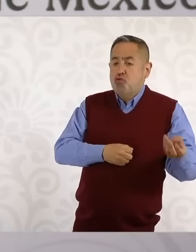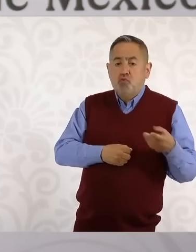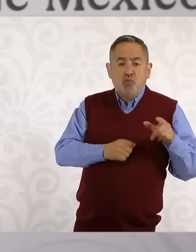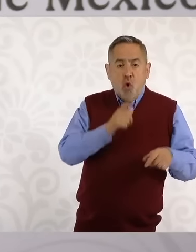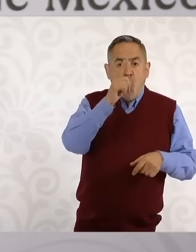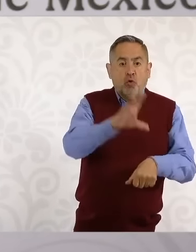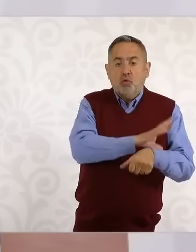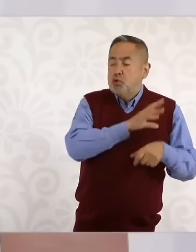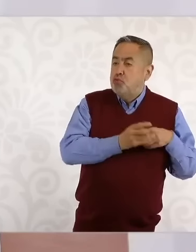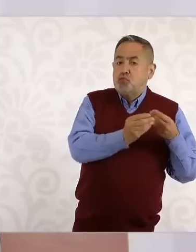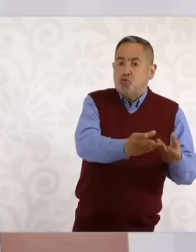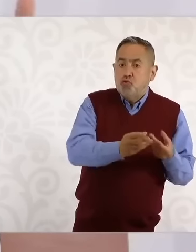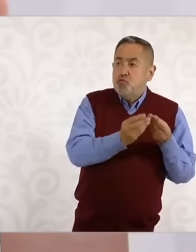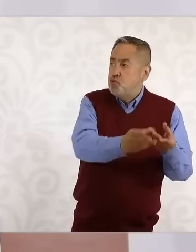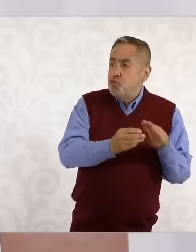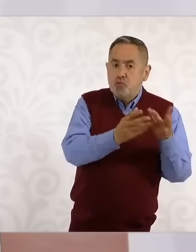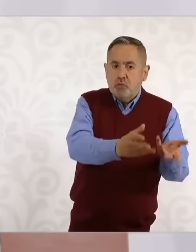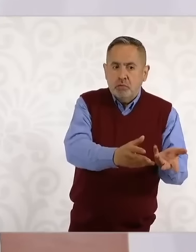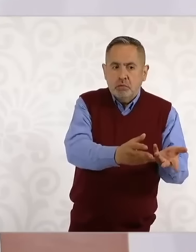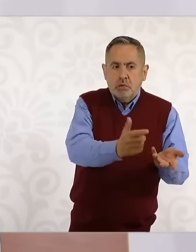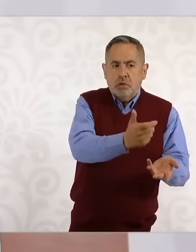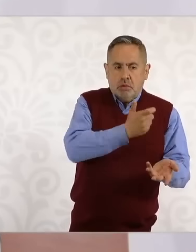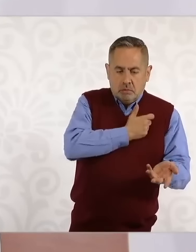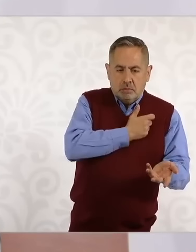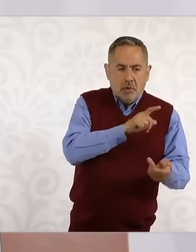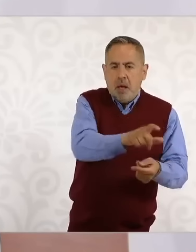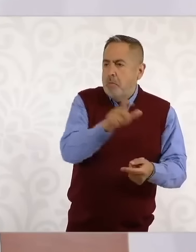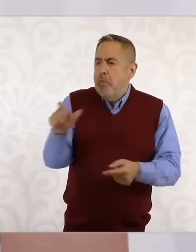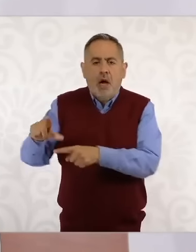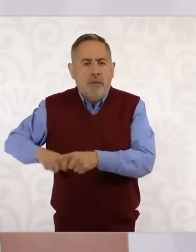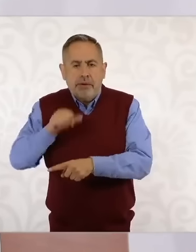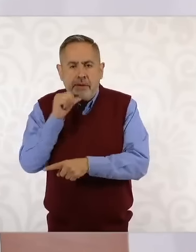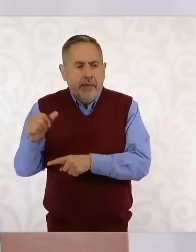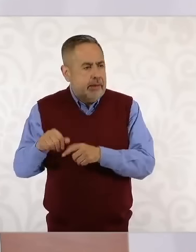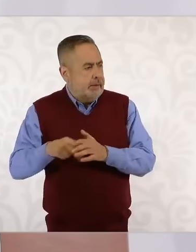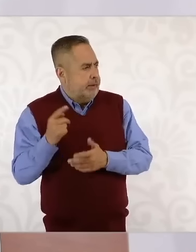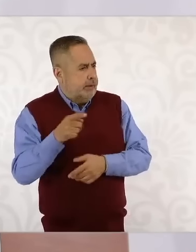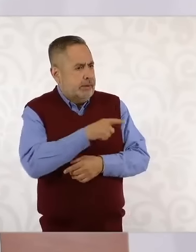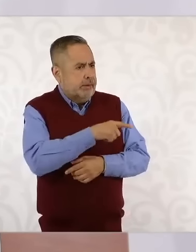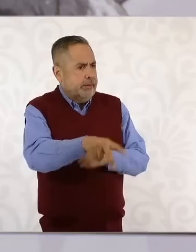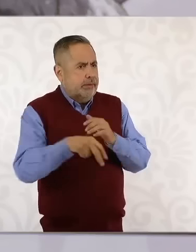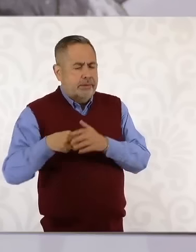la Constitución." Ese fue el esquema. a través de los cuales empezó a haber inversión privada.